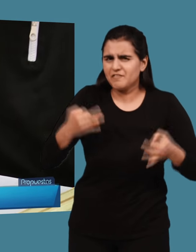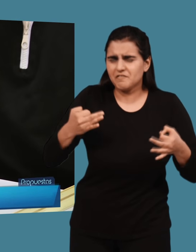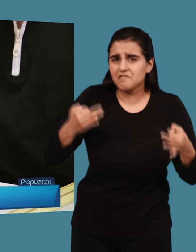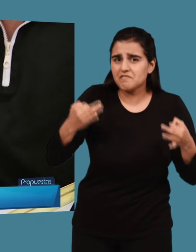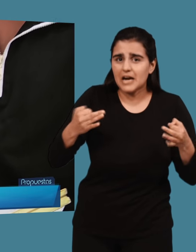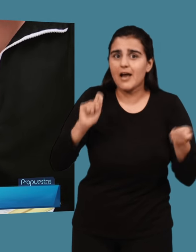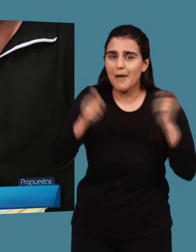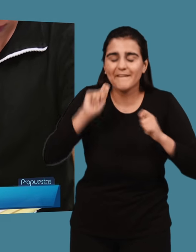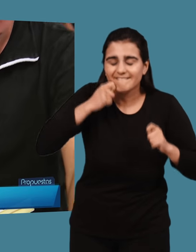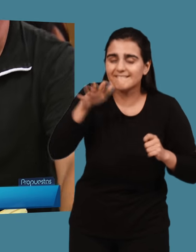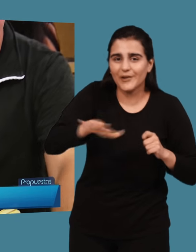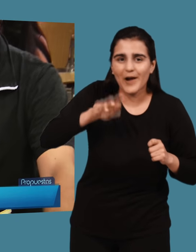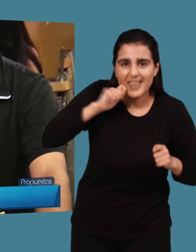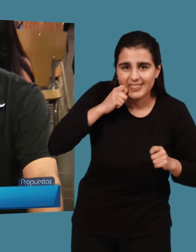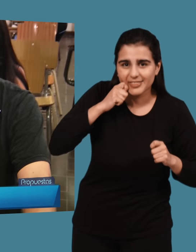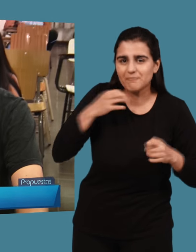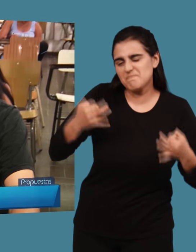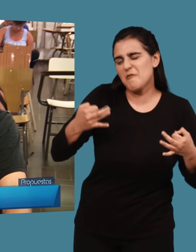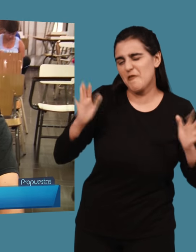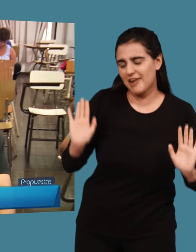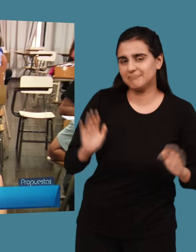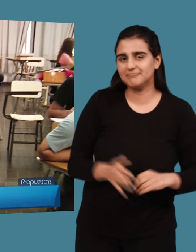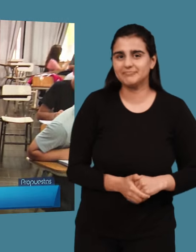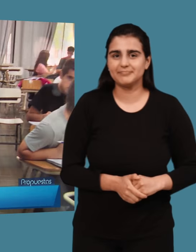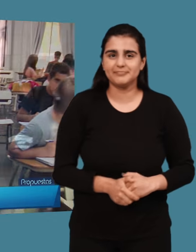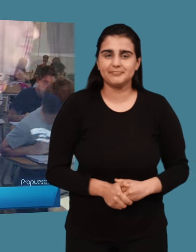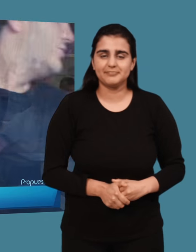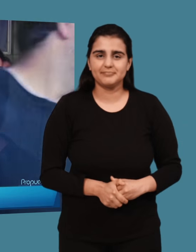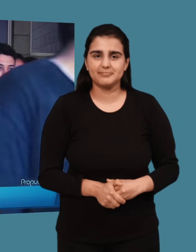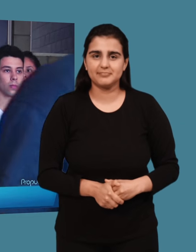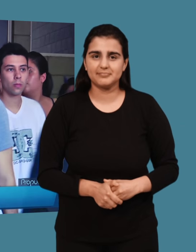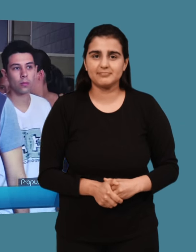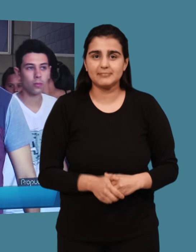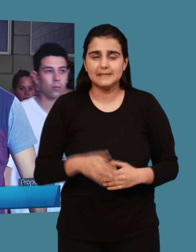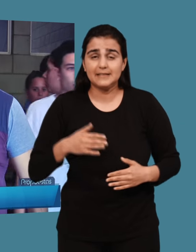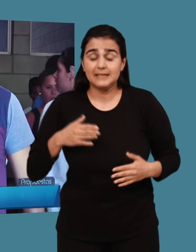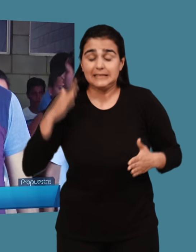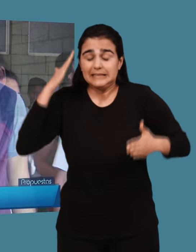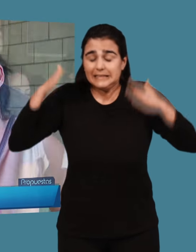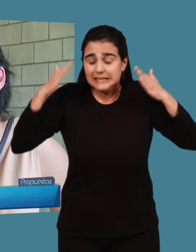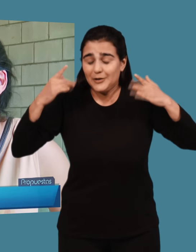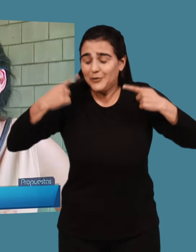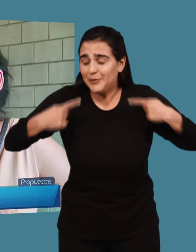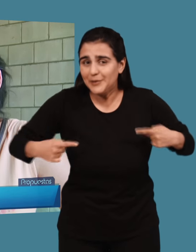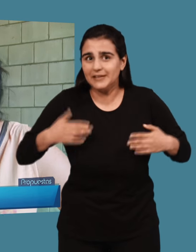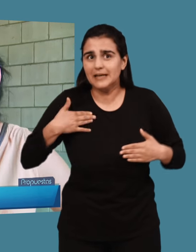dentro de todo el cambio es lindo, el lugar es lindo, esta bueno el cambio de última. Expectativas hay en pila,